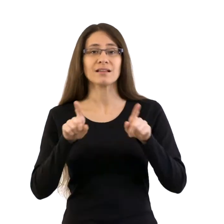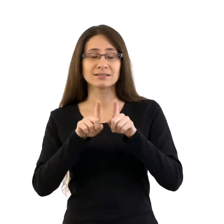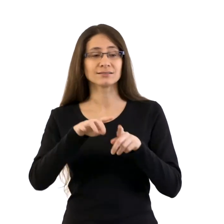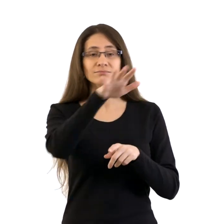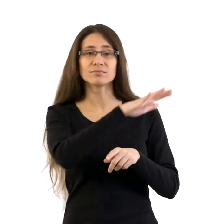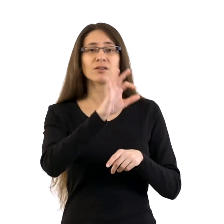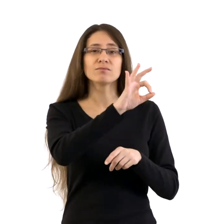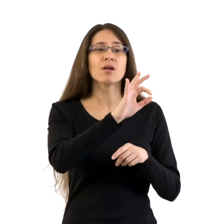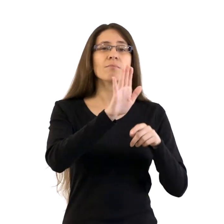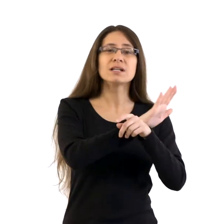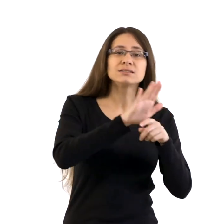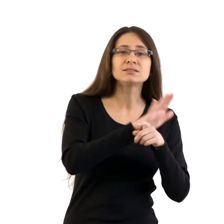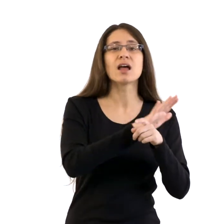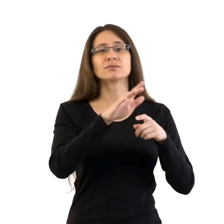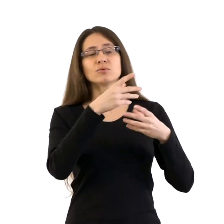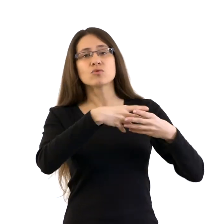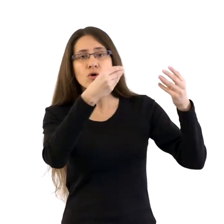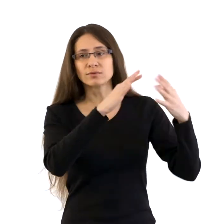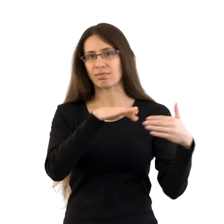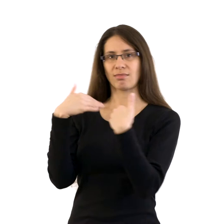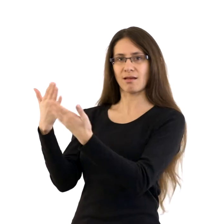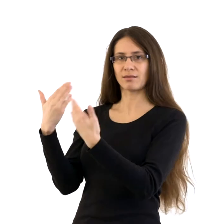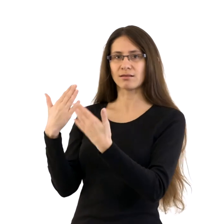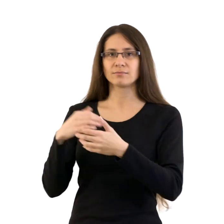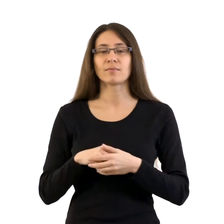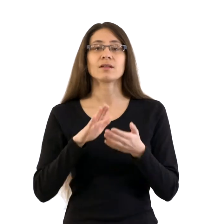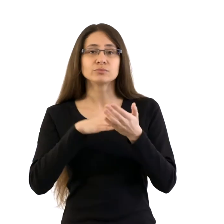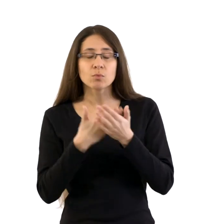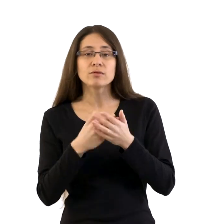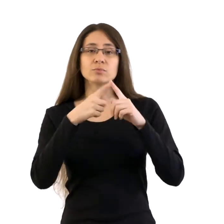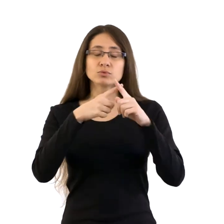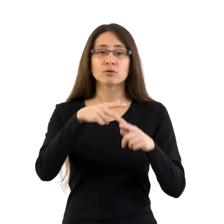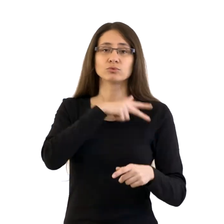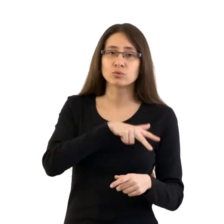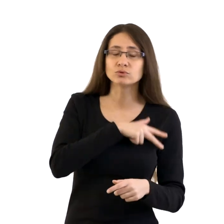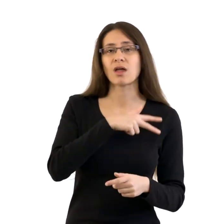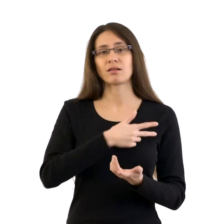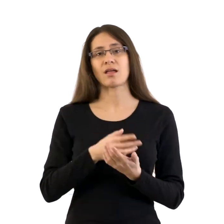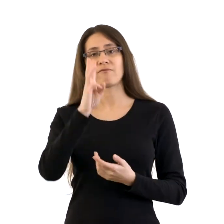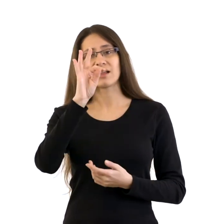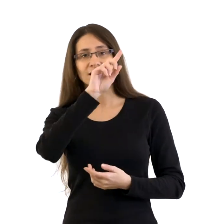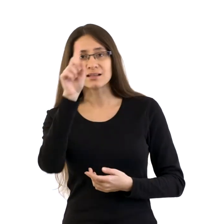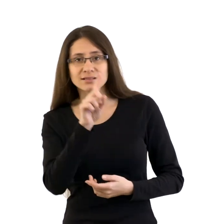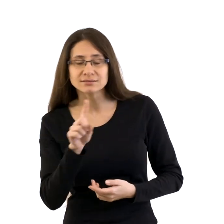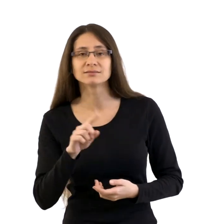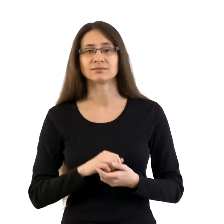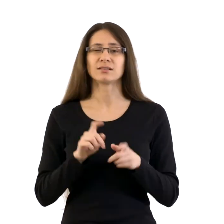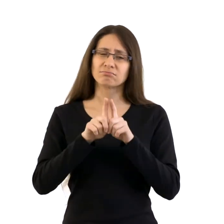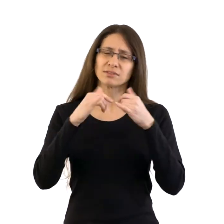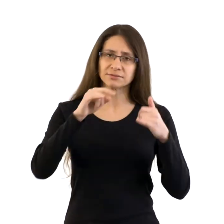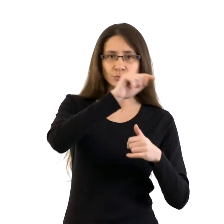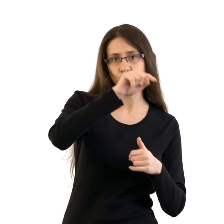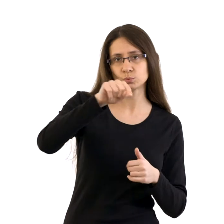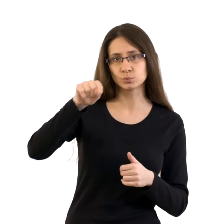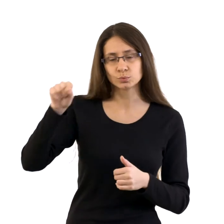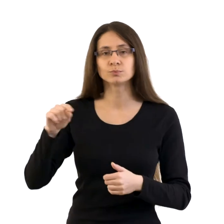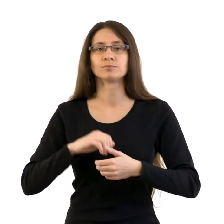i rozwojowi lokalnego biznesu społecznego (np. spółdzielnie socjalne, WTZ, inne).